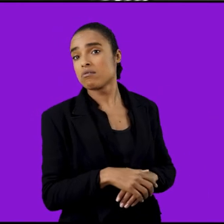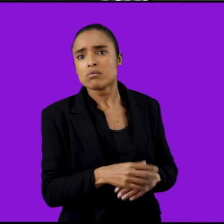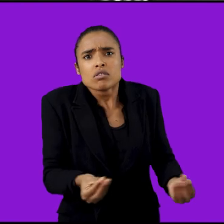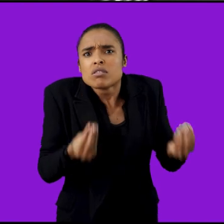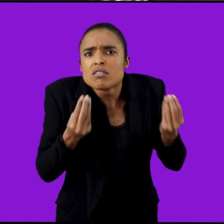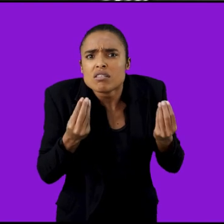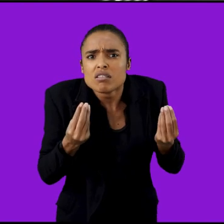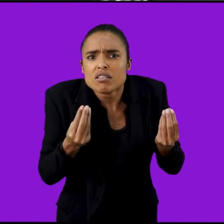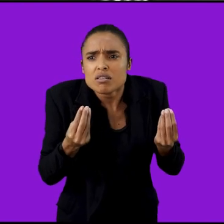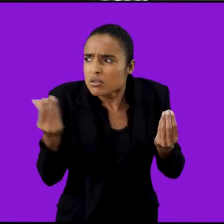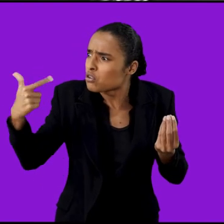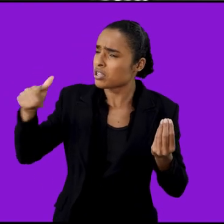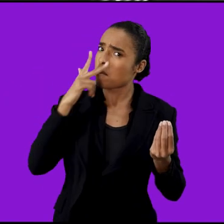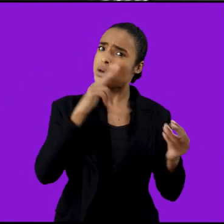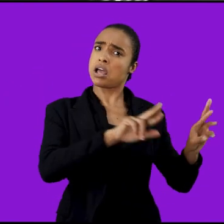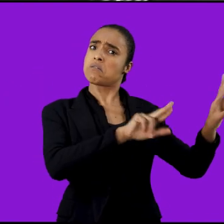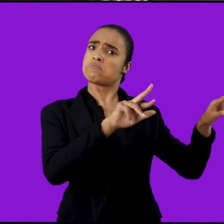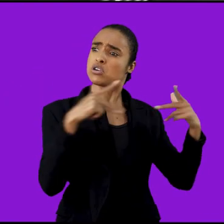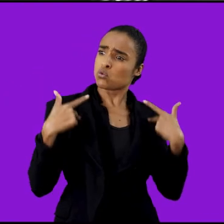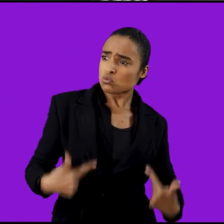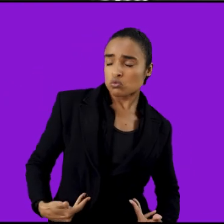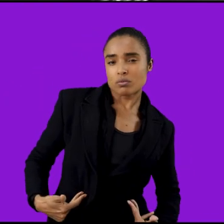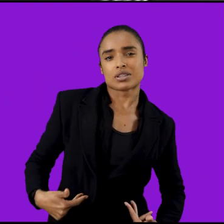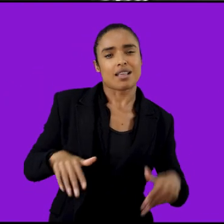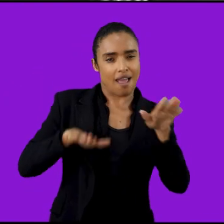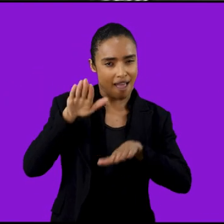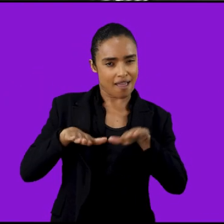de outro planeta. Às vezes a Raíssa tá… eu vejo uns caras ser cuzão com a Raíssa